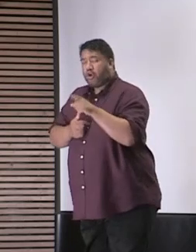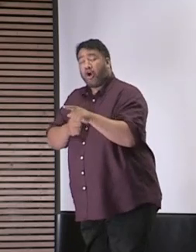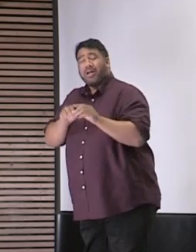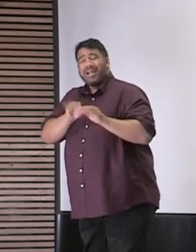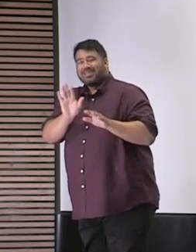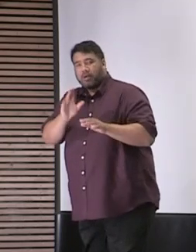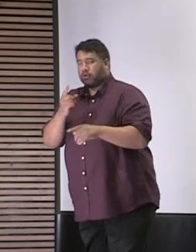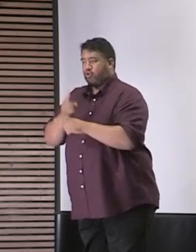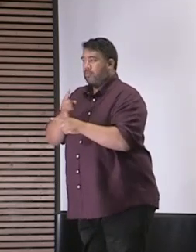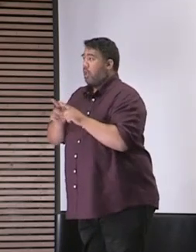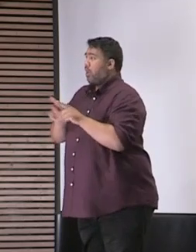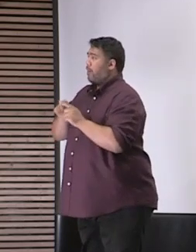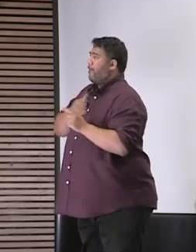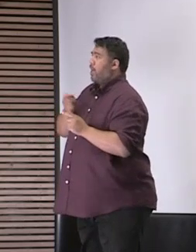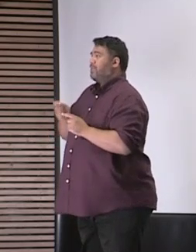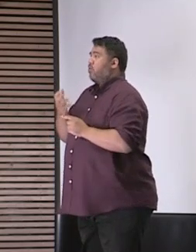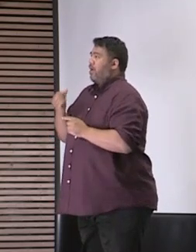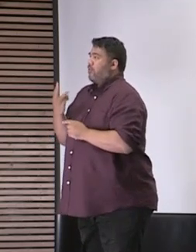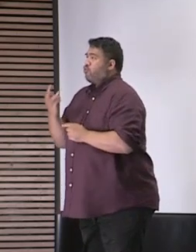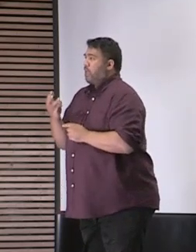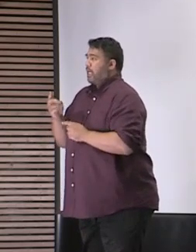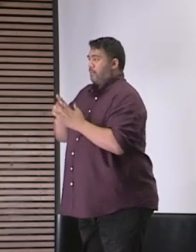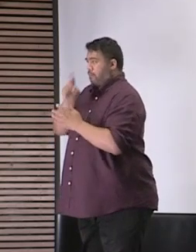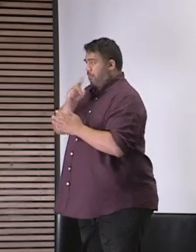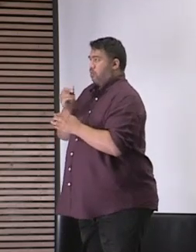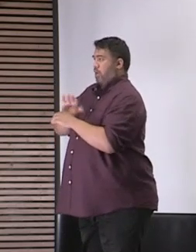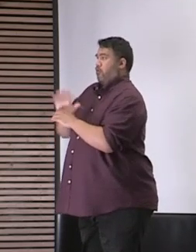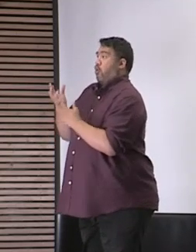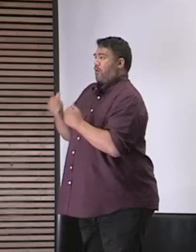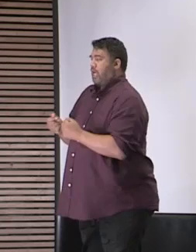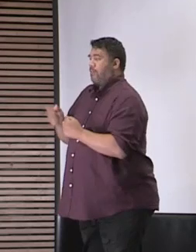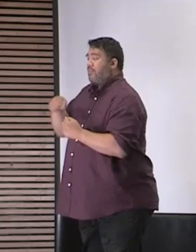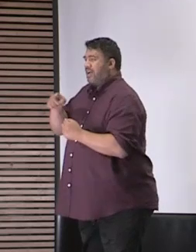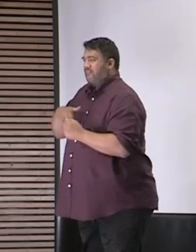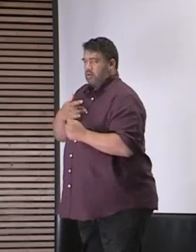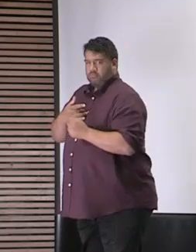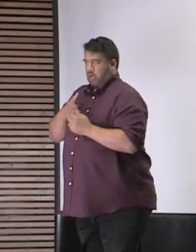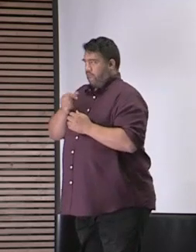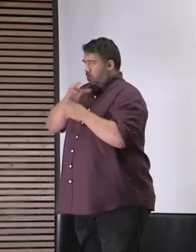pueblo. Jacinda Ardern: Sin embargo, los grupos son claros. Eso está disponible